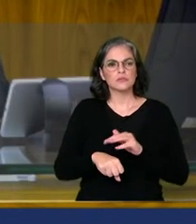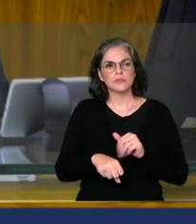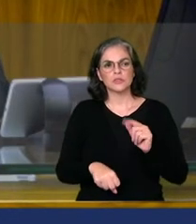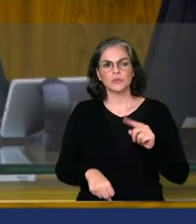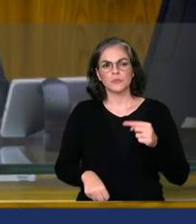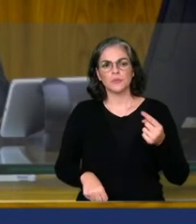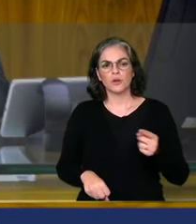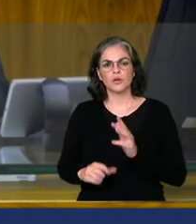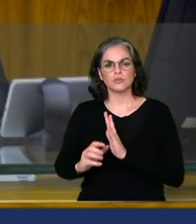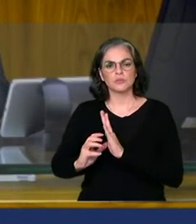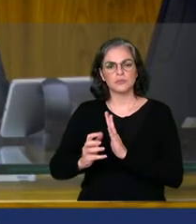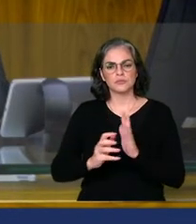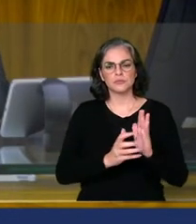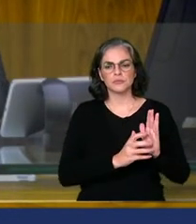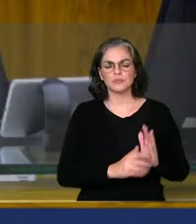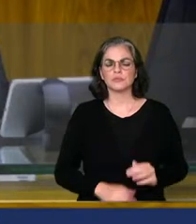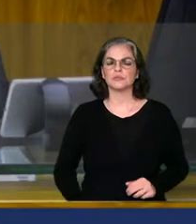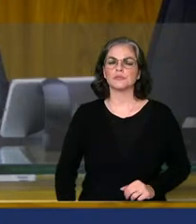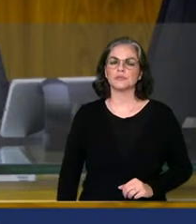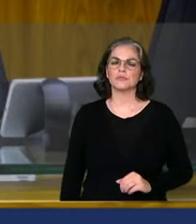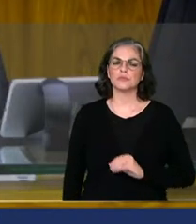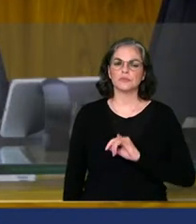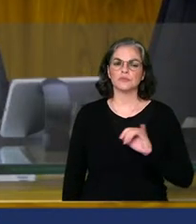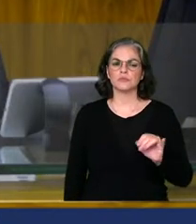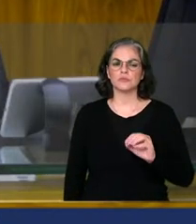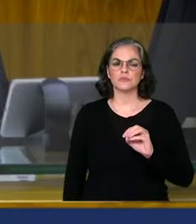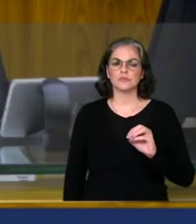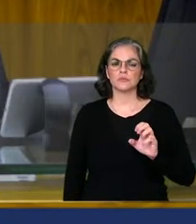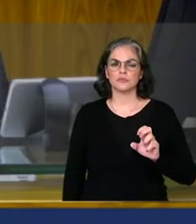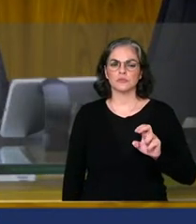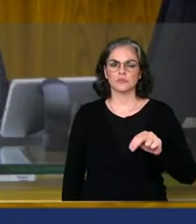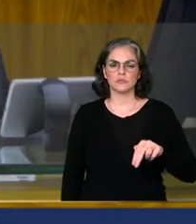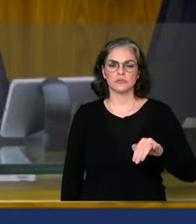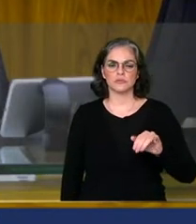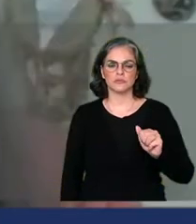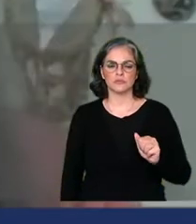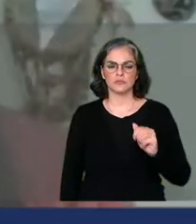AO PROJETO DE LEI. -- [PRESIDENTE]: CIDADANIA, PODEMOS, PATRIOTA, REDE, DEPUTADA JOÊNIA.